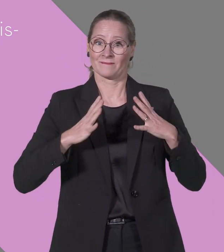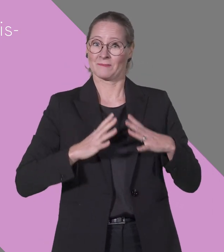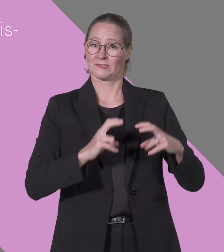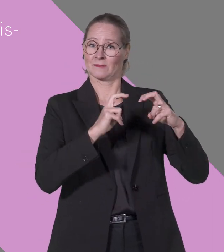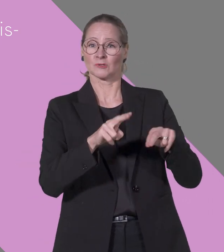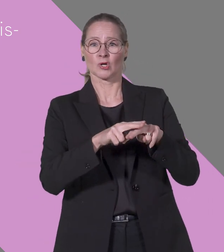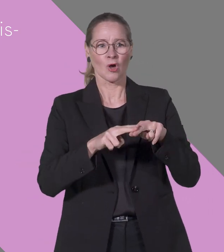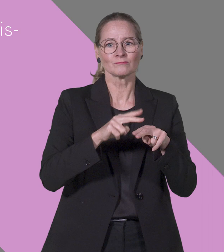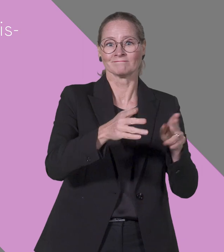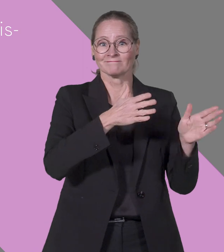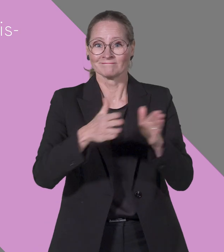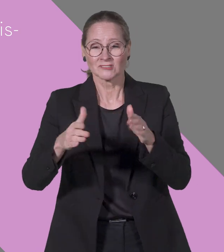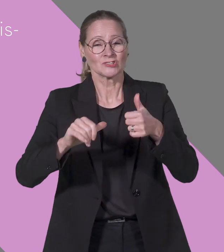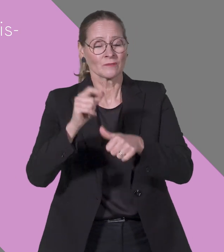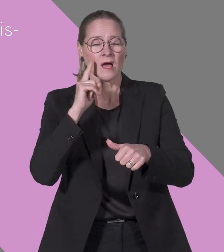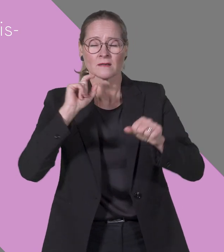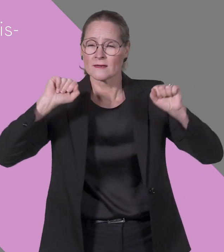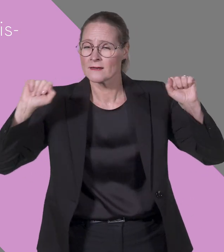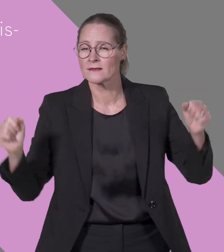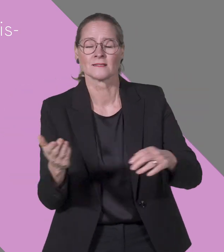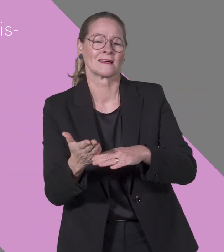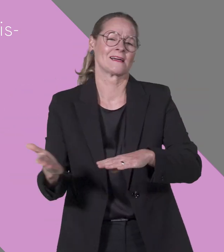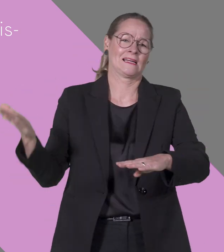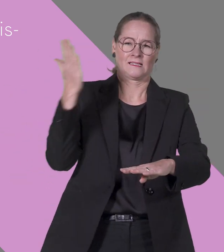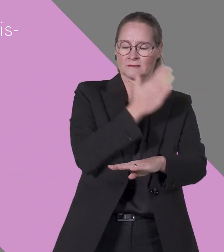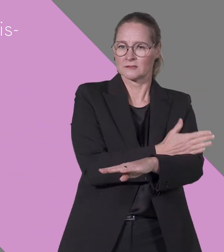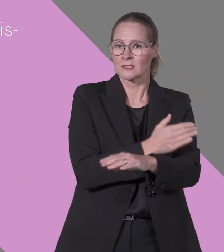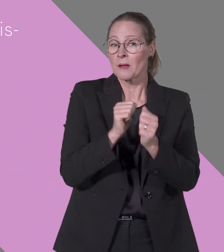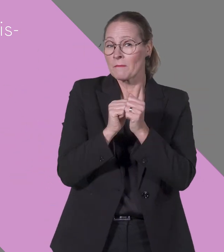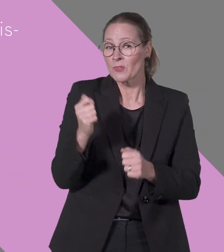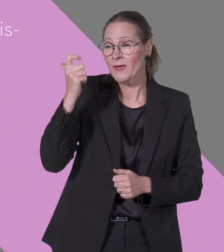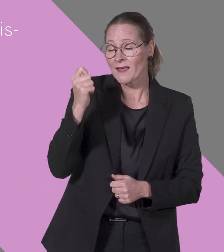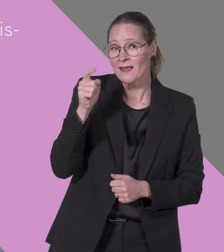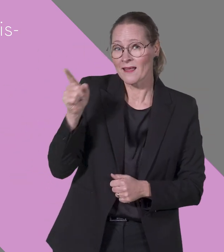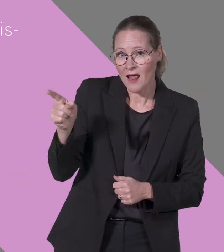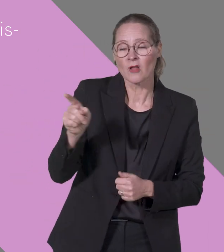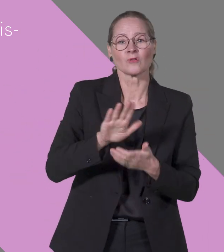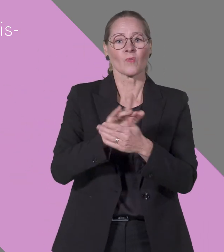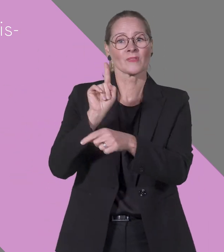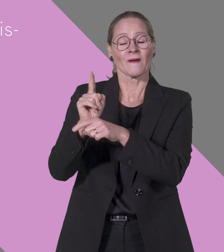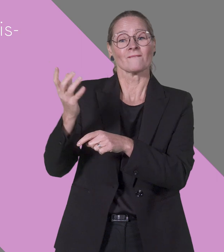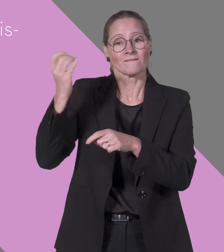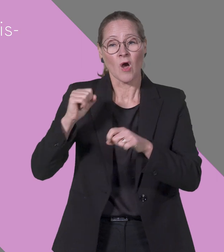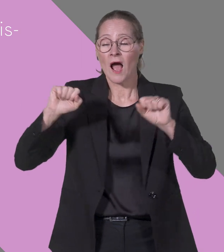Vaikka vammaisneuvoston kokousten järjestämisajankohdat - sovitaan aina hyvissä ajoin, Kelalle tulkkaustilauksia voi tehdä -